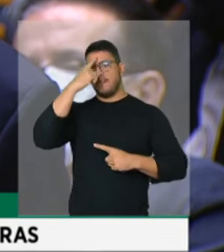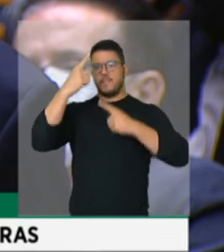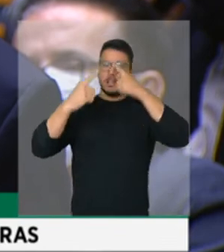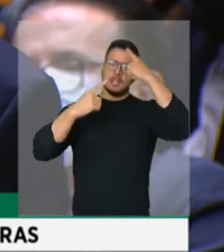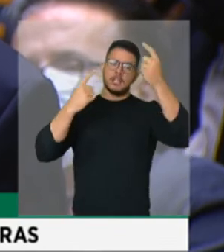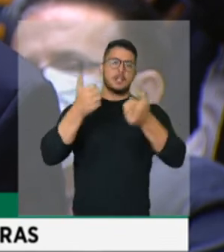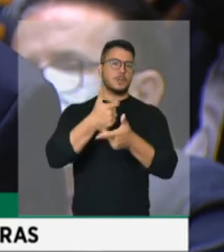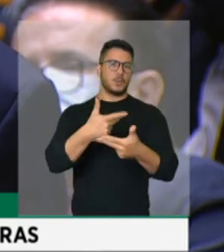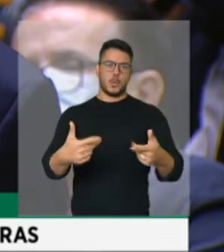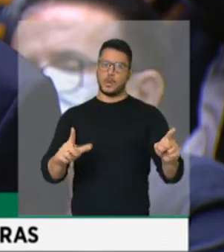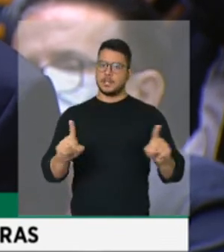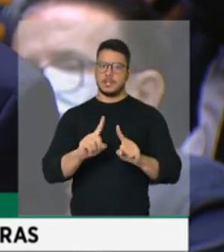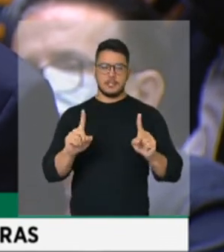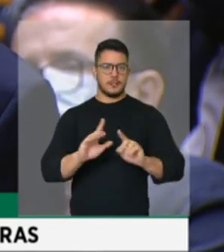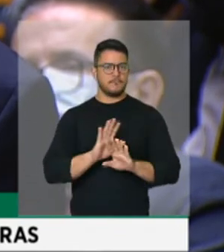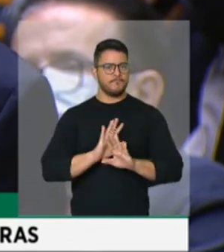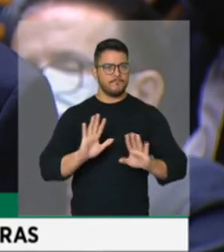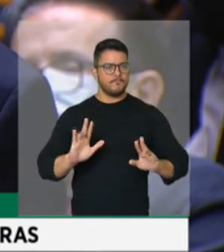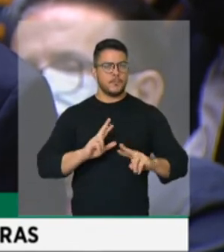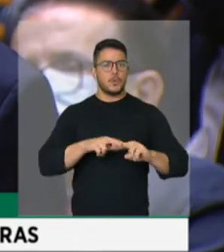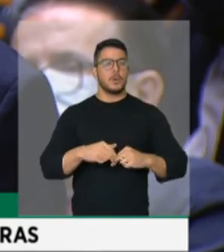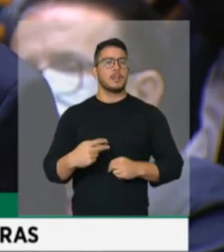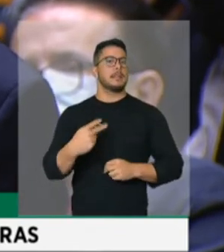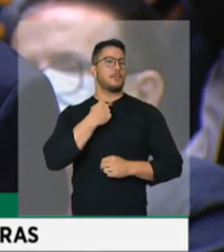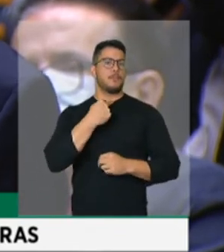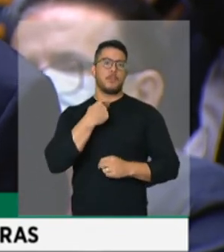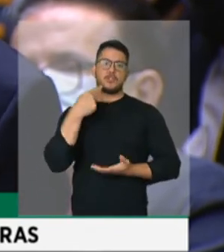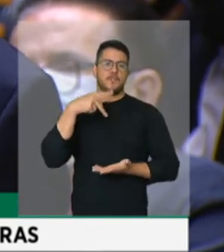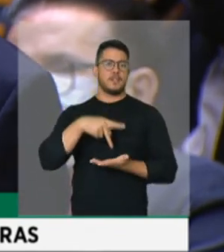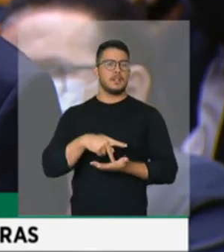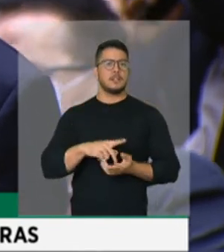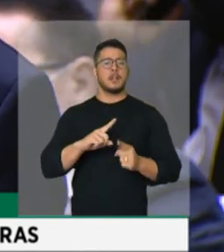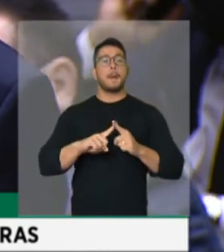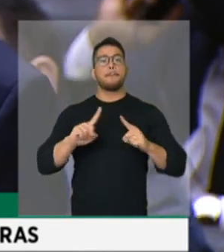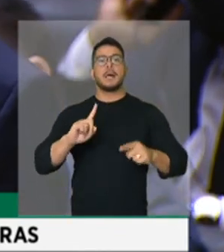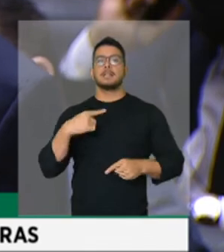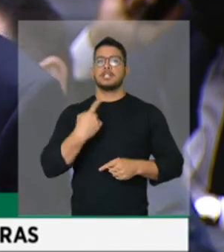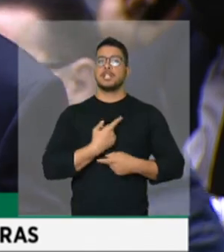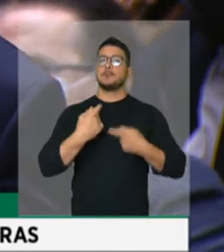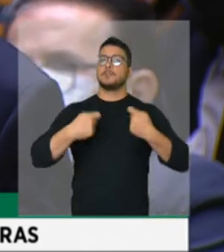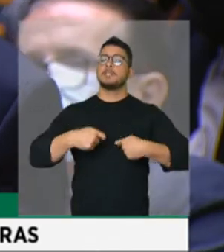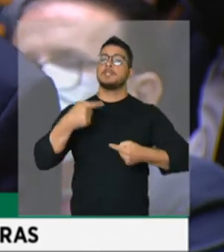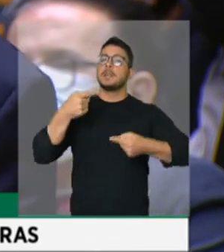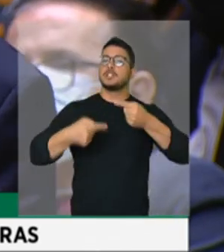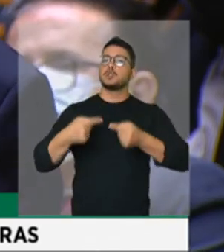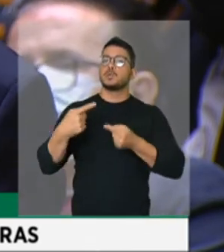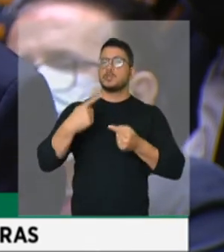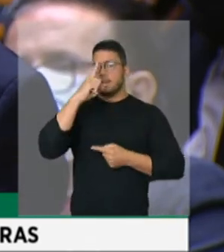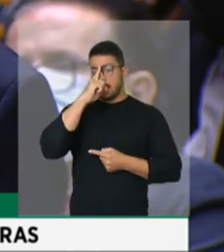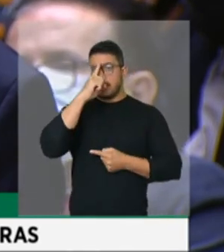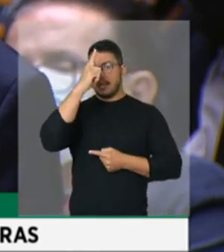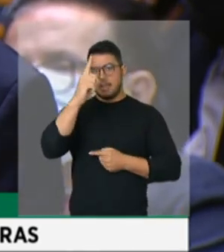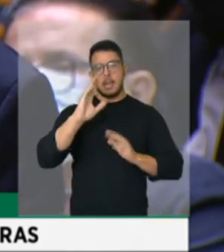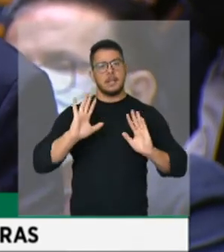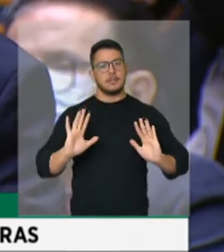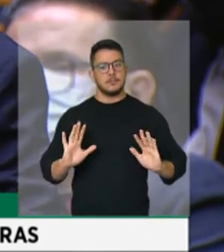ELYMAR. -- [DEPUTADO]: NÃO PROCEDEM, NÃO PODEM EXISTIR. MAS VAMOS DEBATER IDEIAS E QUE VENÇA O QUE SEJA A MELHOR